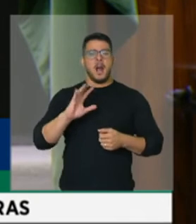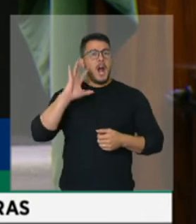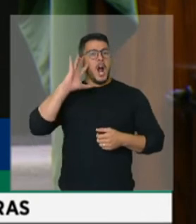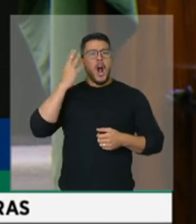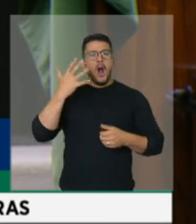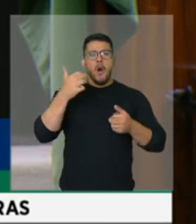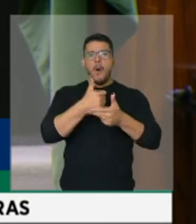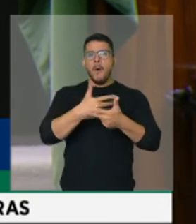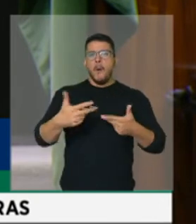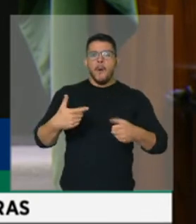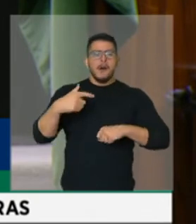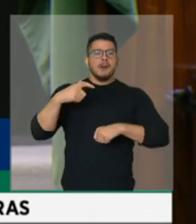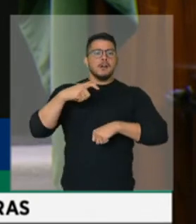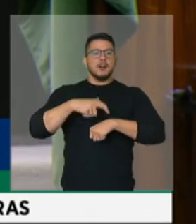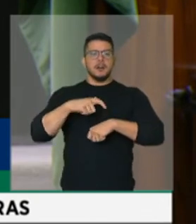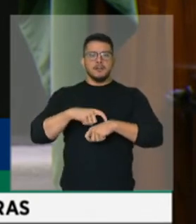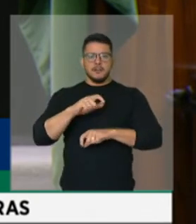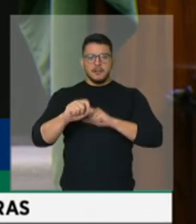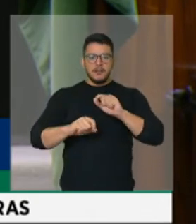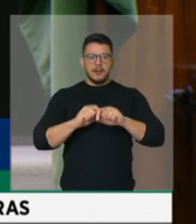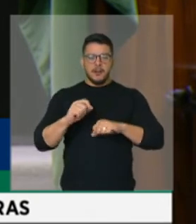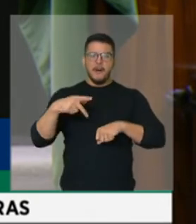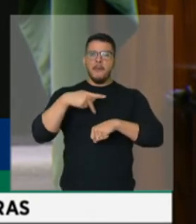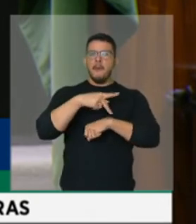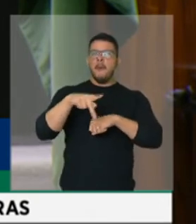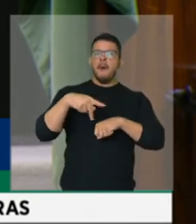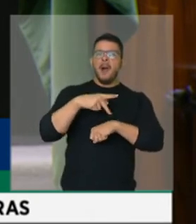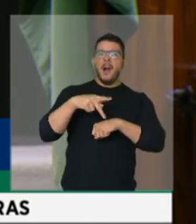JUSTIFICATIVA PARA UM MOMENTO DE PANDEMIA LIQUIDAR O PATRIMÔNIO PÚBLICO DO POVO